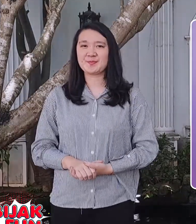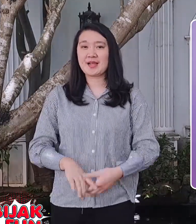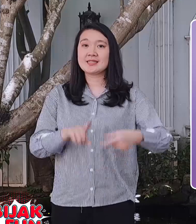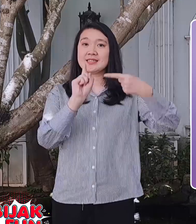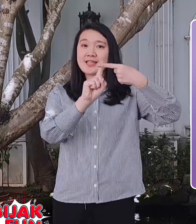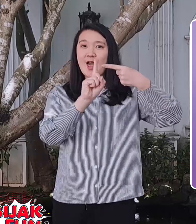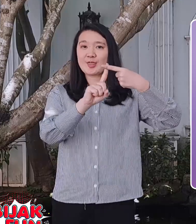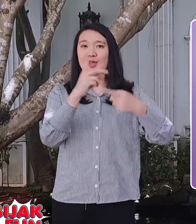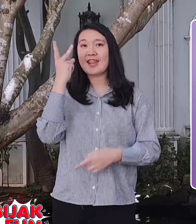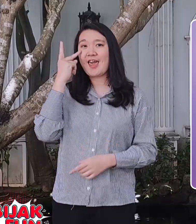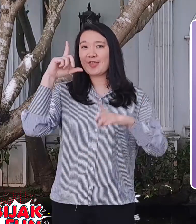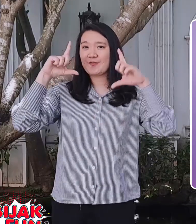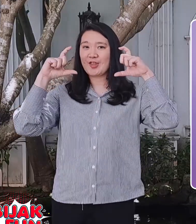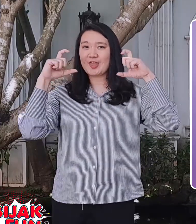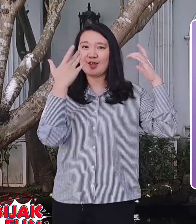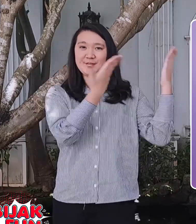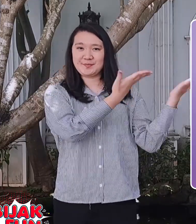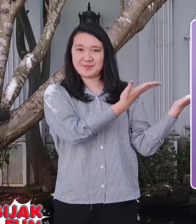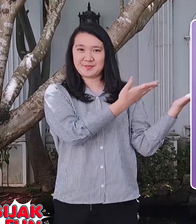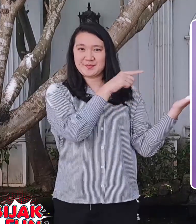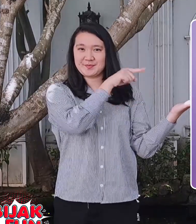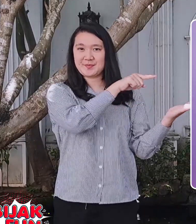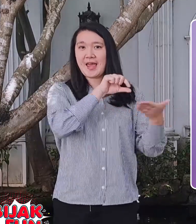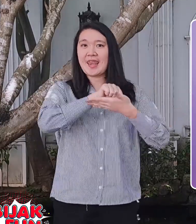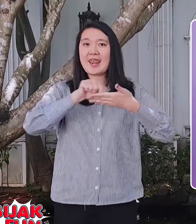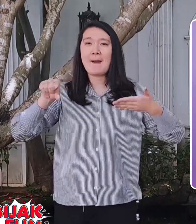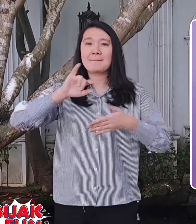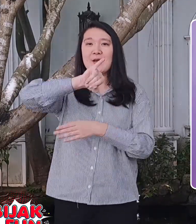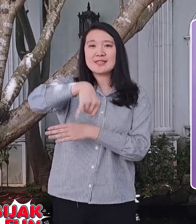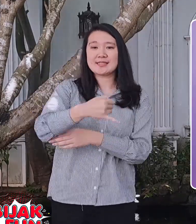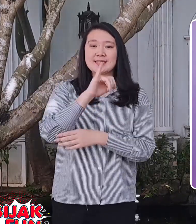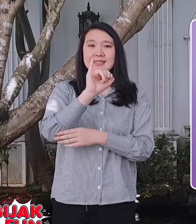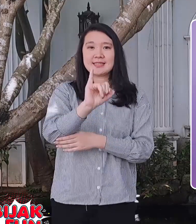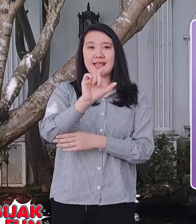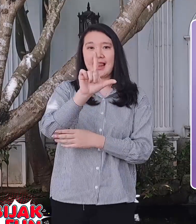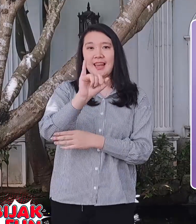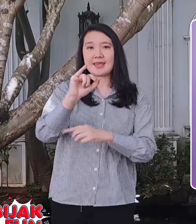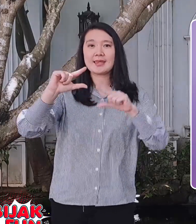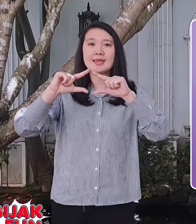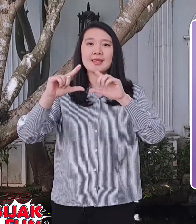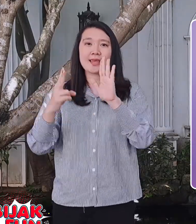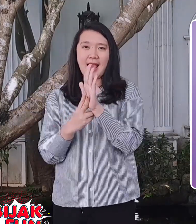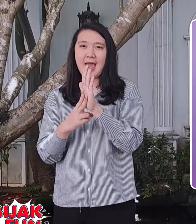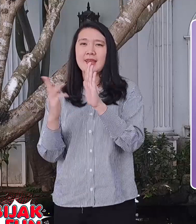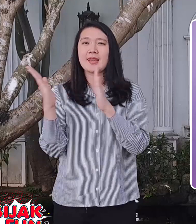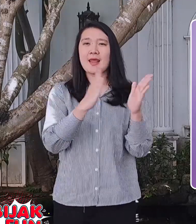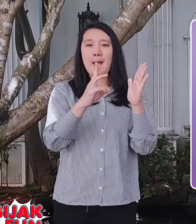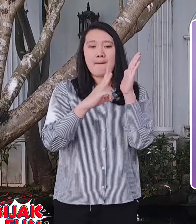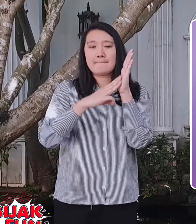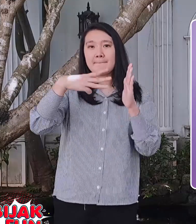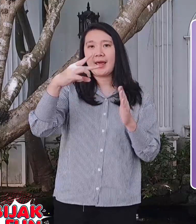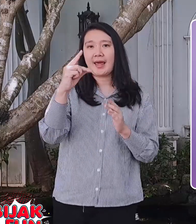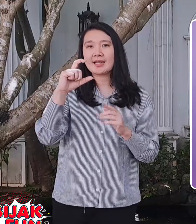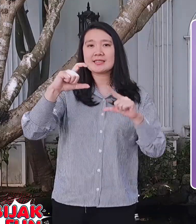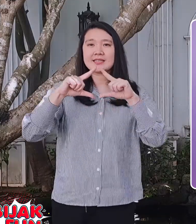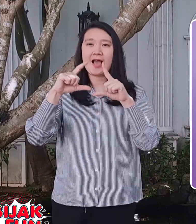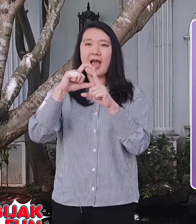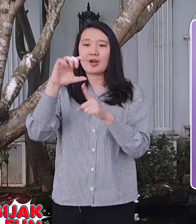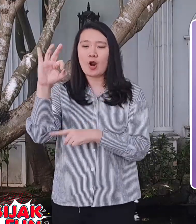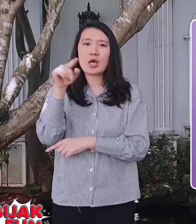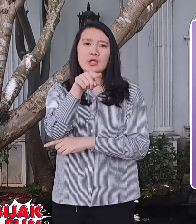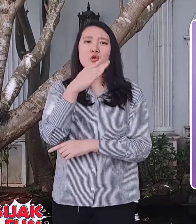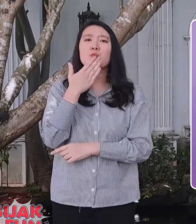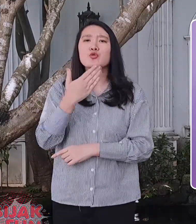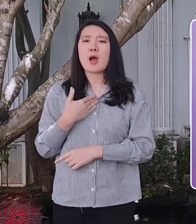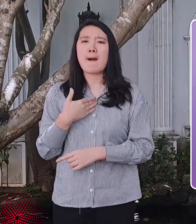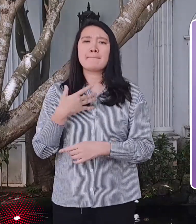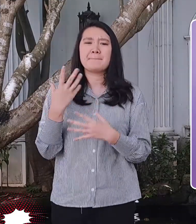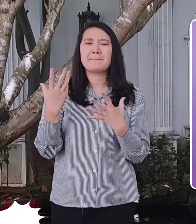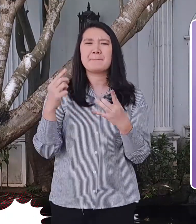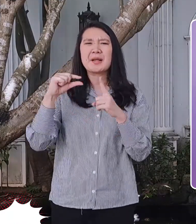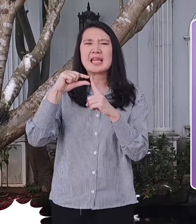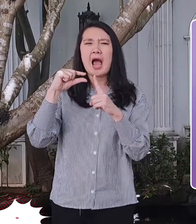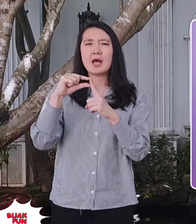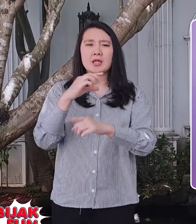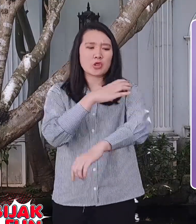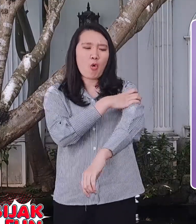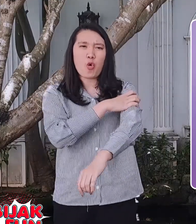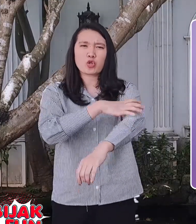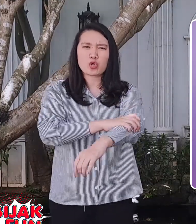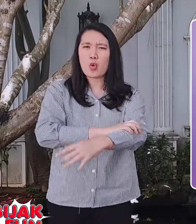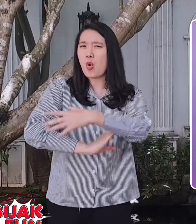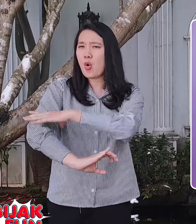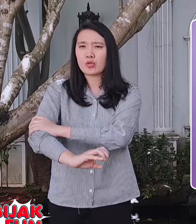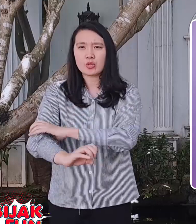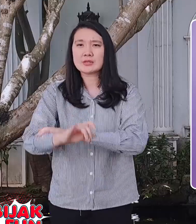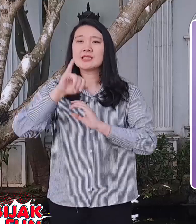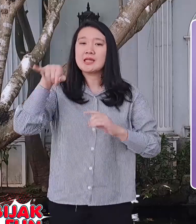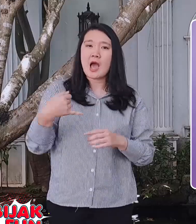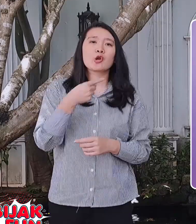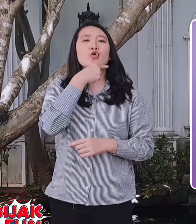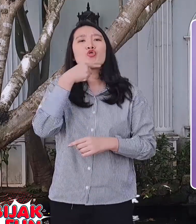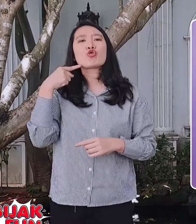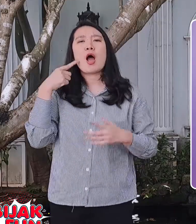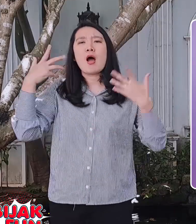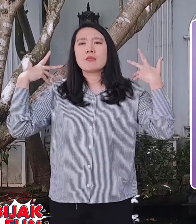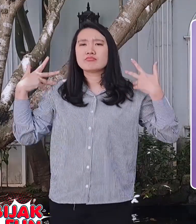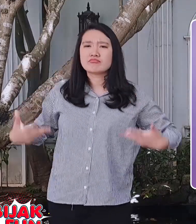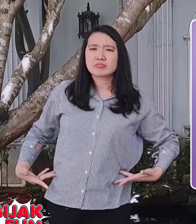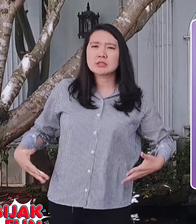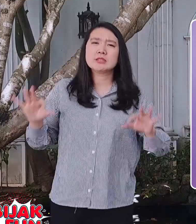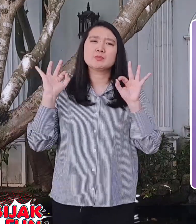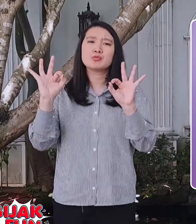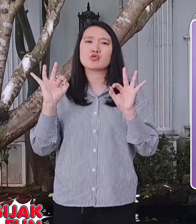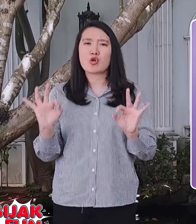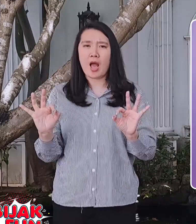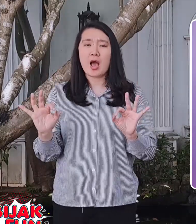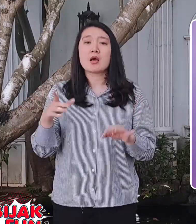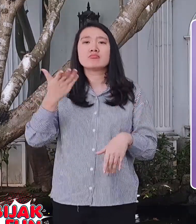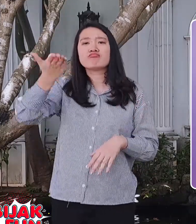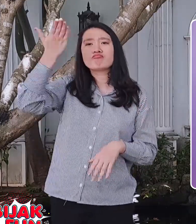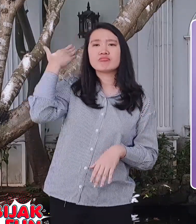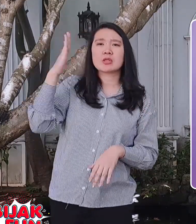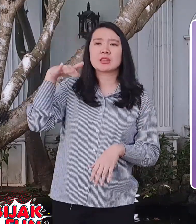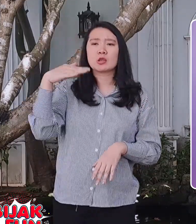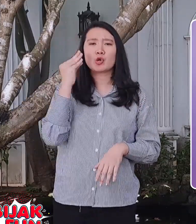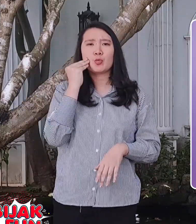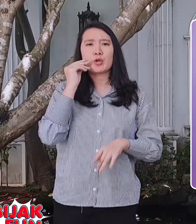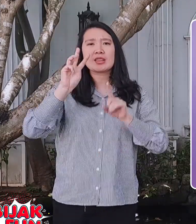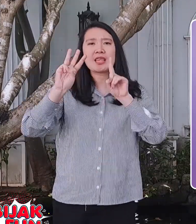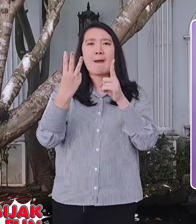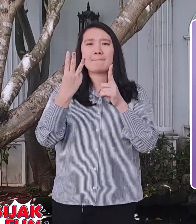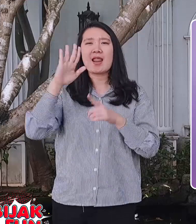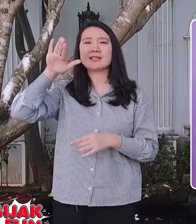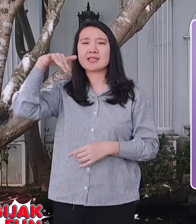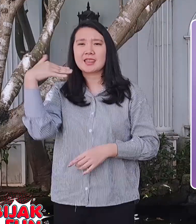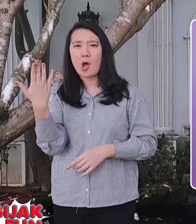1. Jillian Mercado, punya penyakit otot jadi tubuh kurang sempurna sejak umur 13 tahun